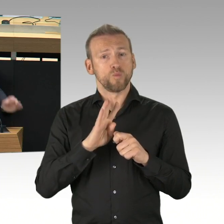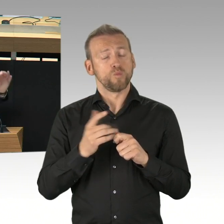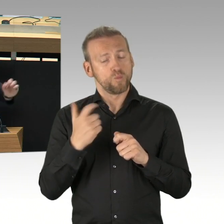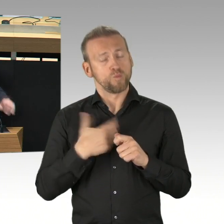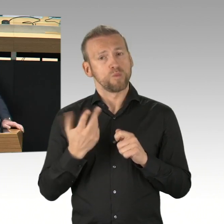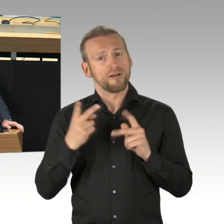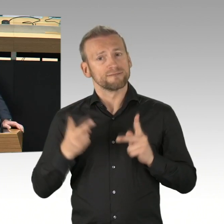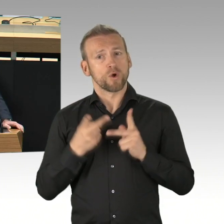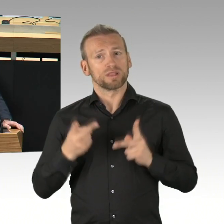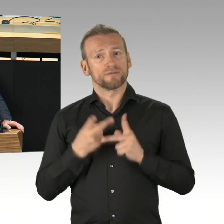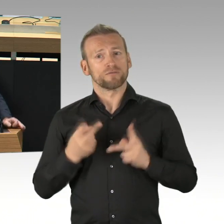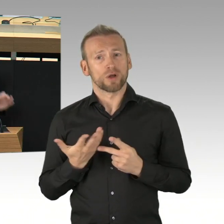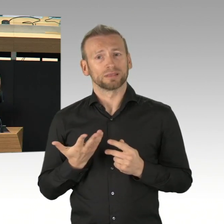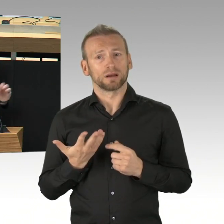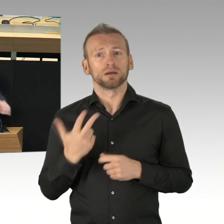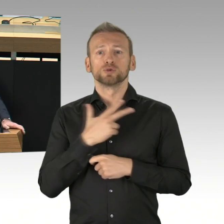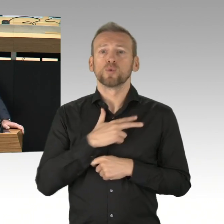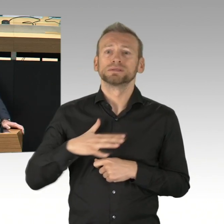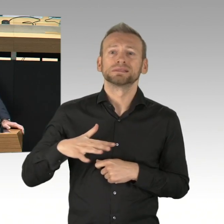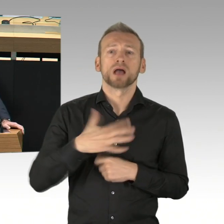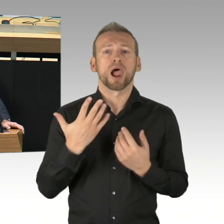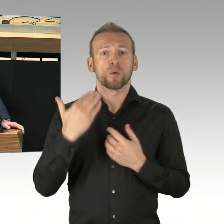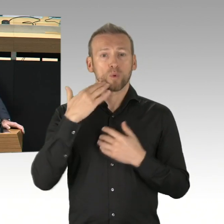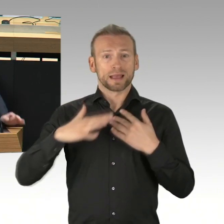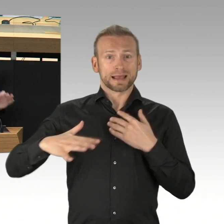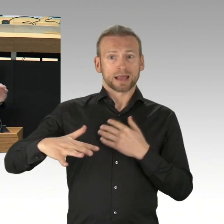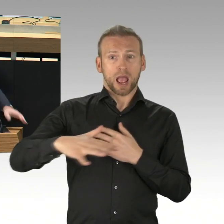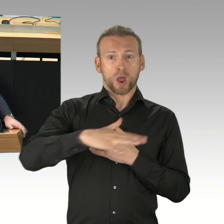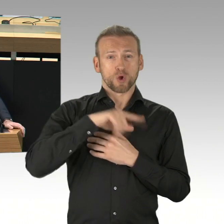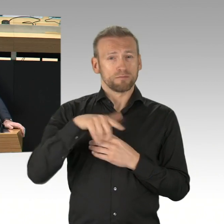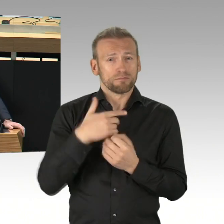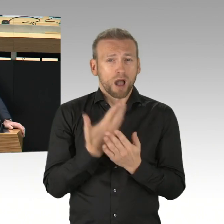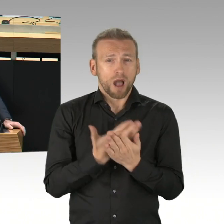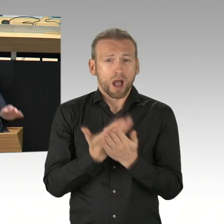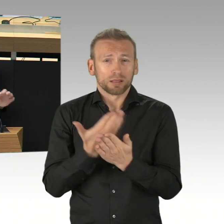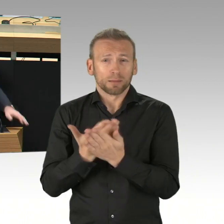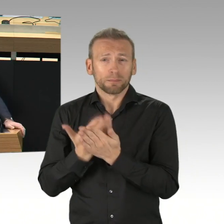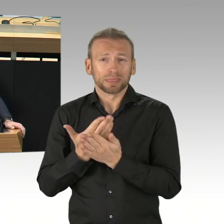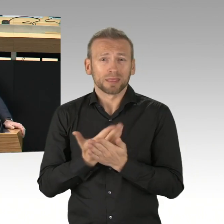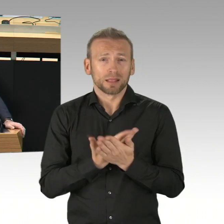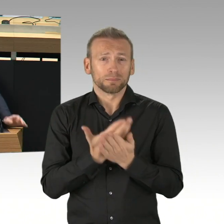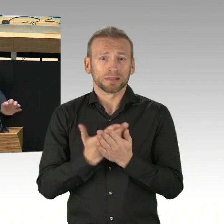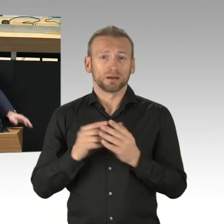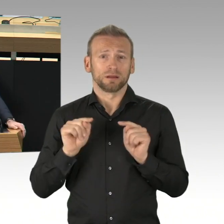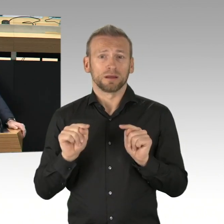Wohnungsbaugenossenschaften, städtische Wohnungsbaugesellschaften, private Wohnungsbauer, Mietervereine, Bauverwaltungen,